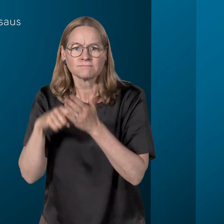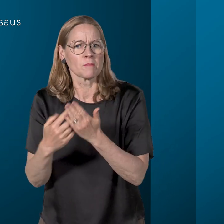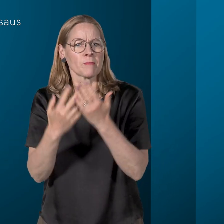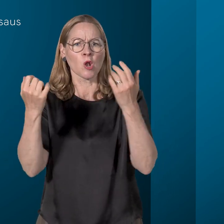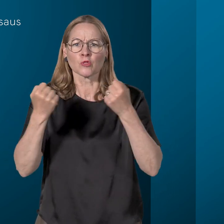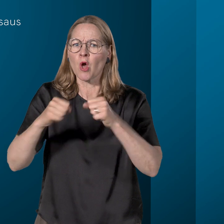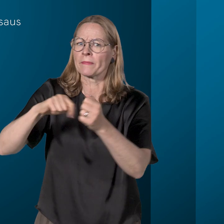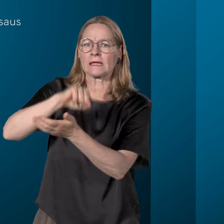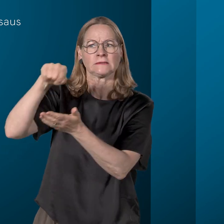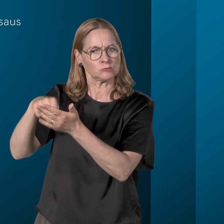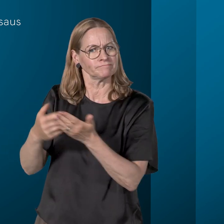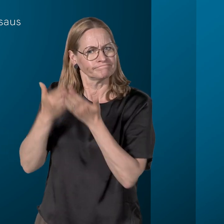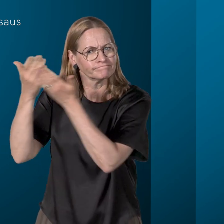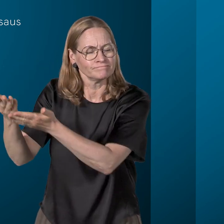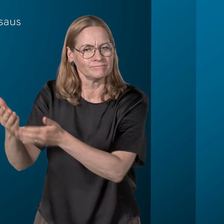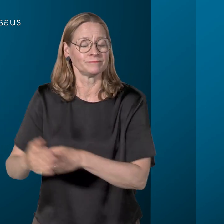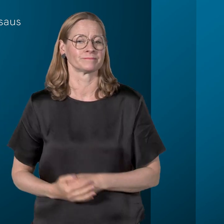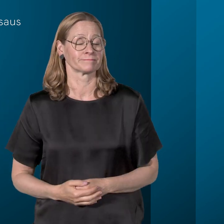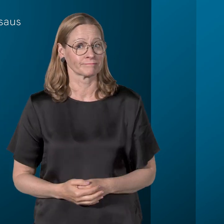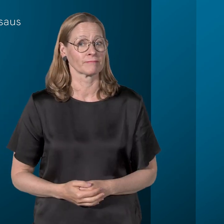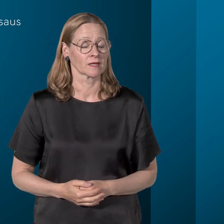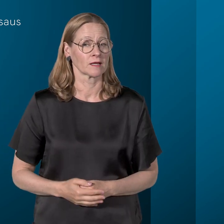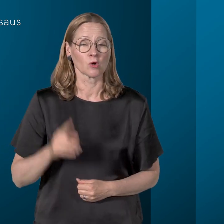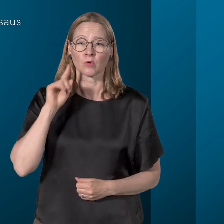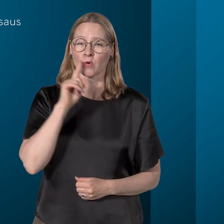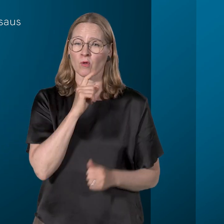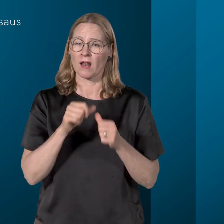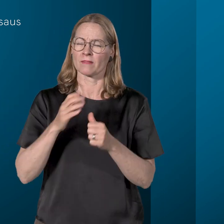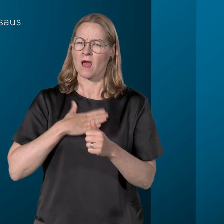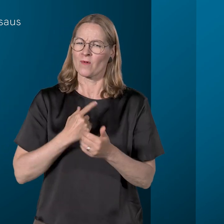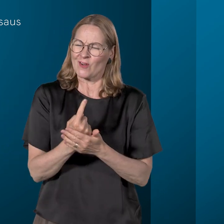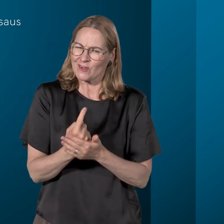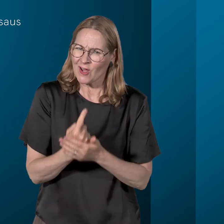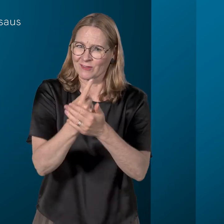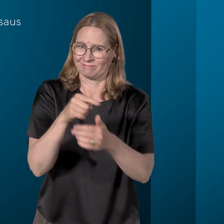esimerkiksi monitoimikeskusta varten. Kuurojen Liitto haluaa korostaa, -